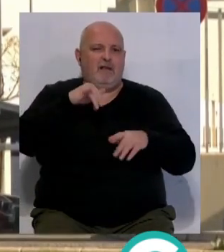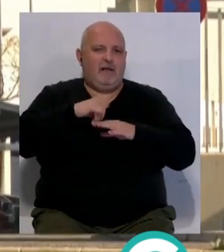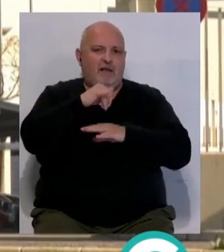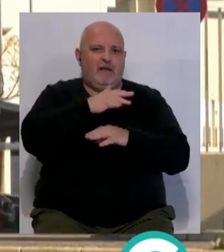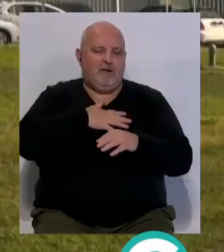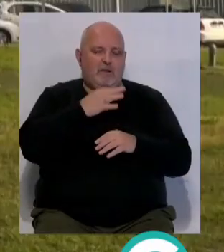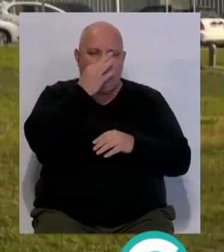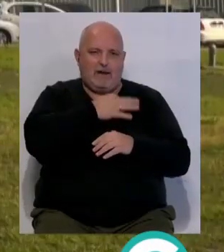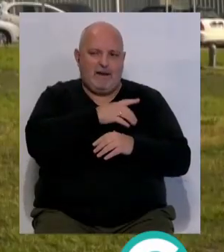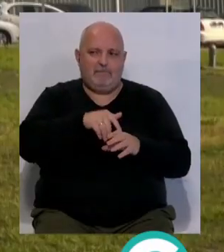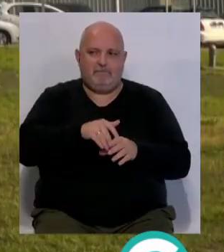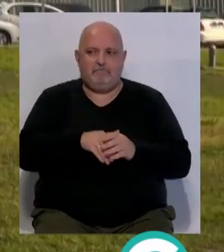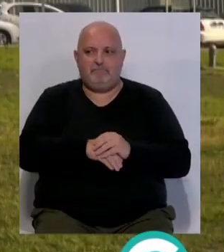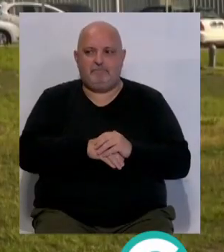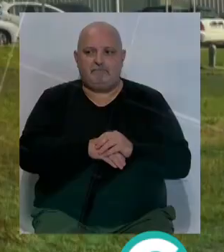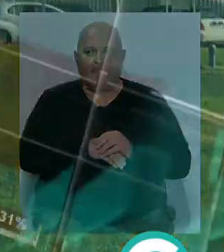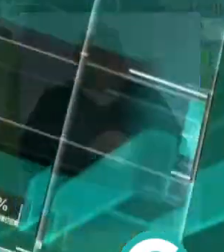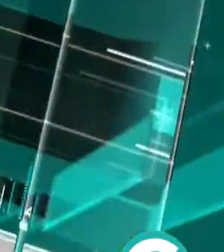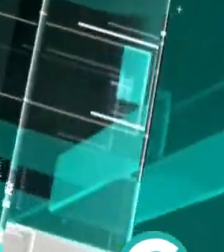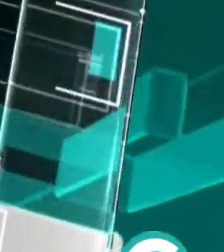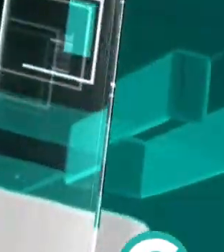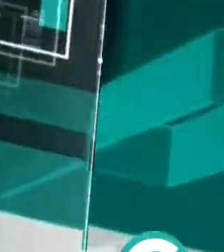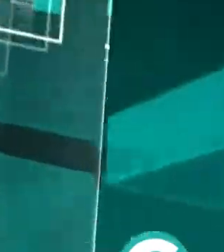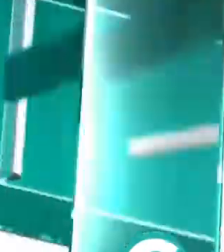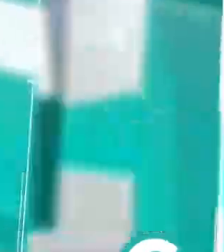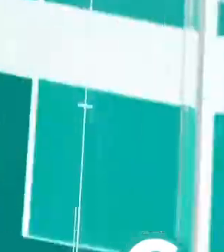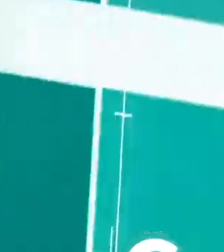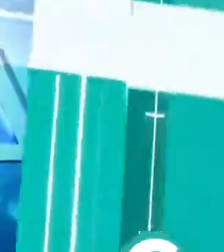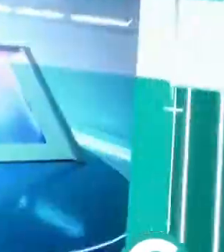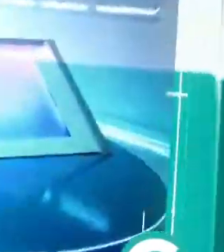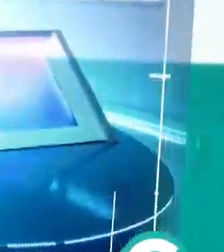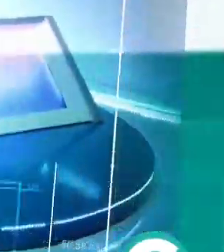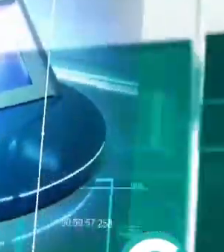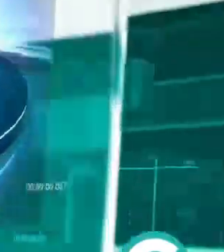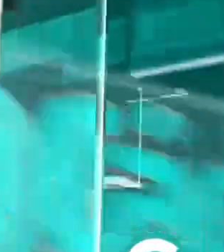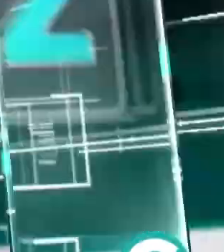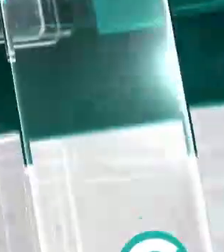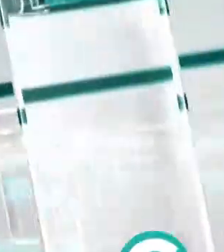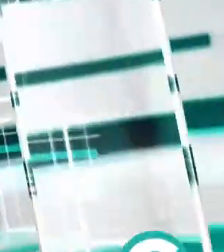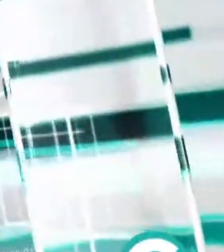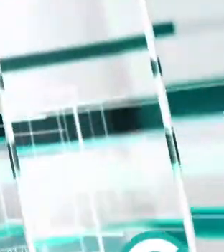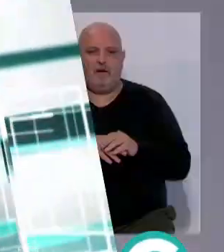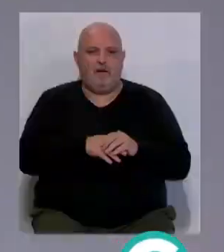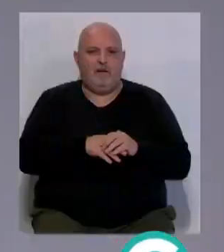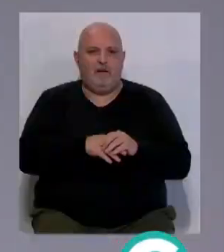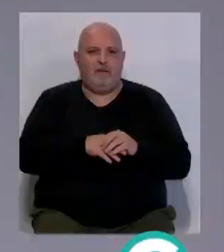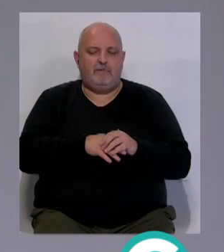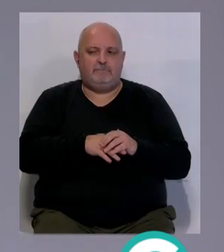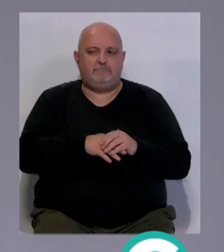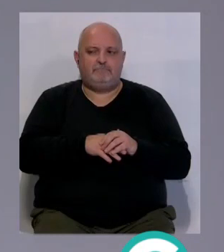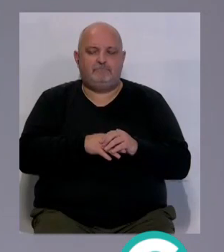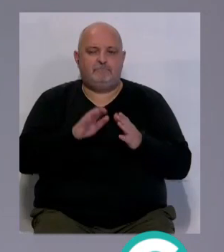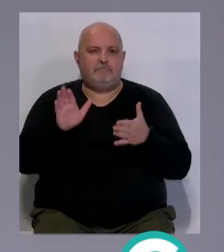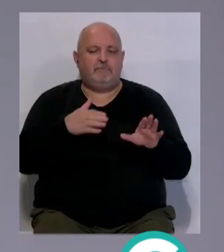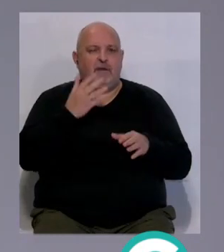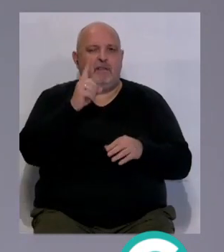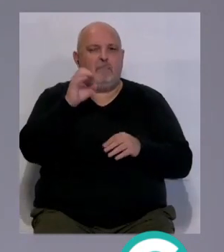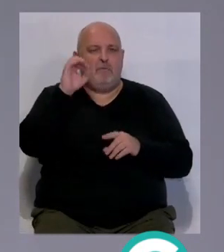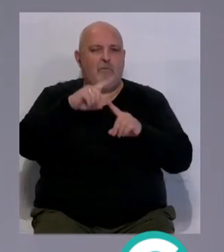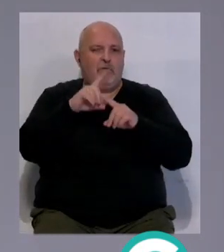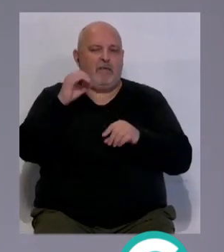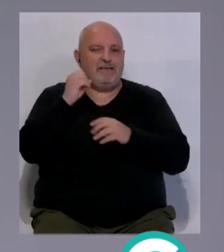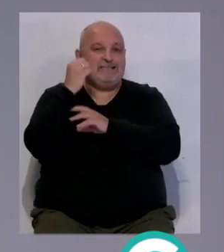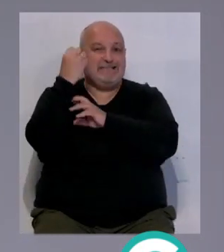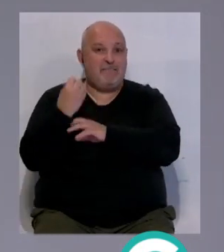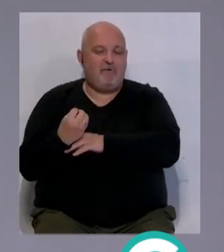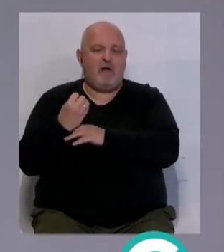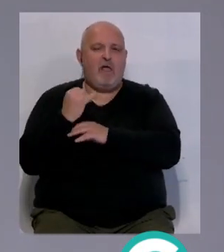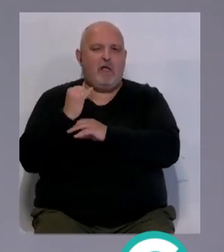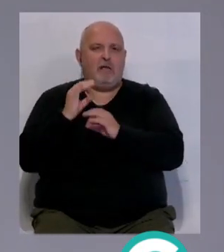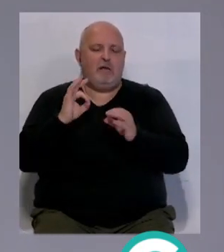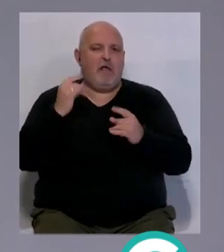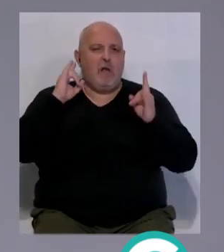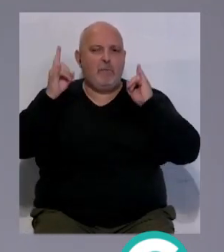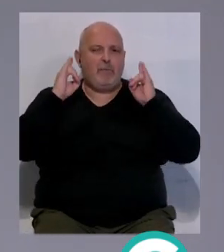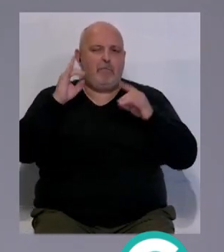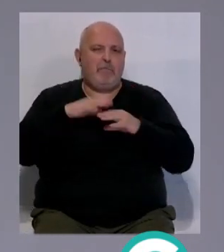trocadero el 100% de los semáforos de Cádiz tendrán dispositivo acústico para invidentes en